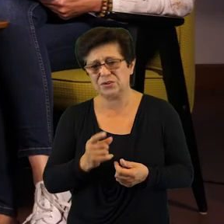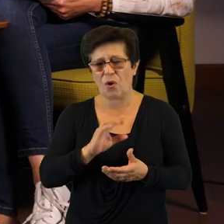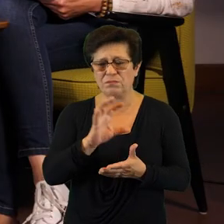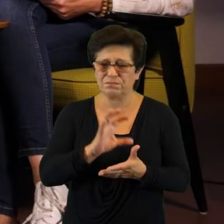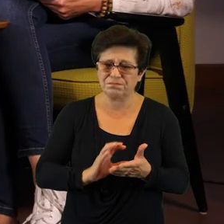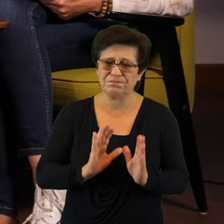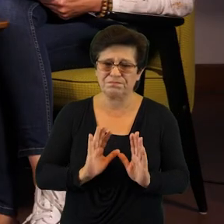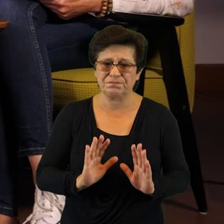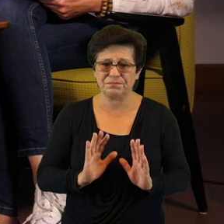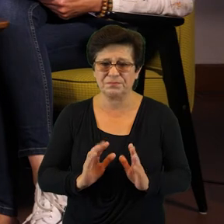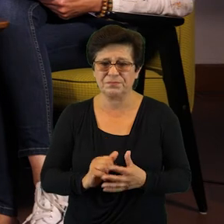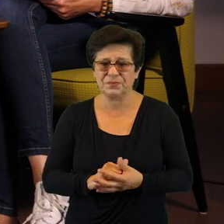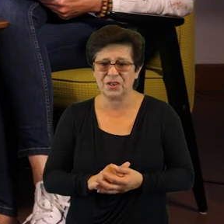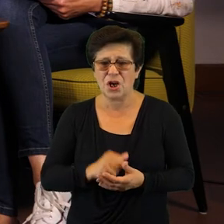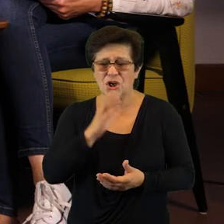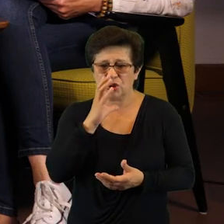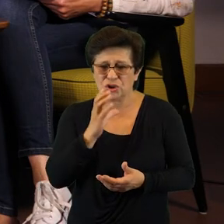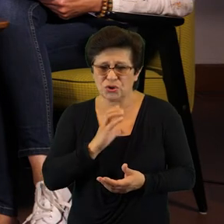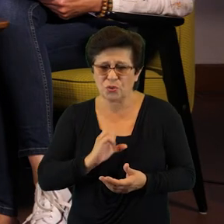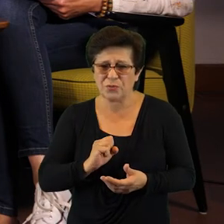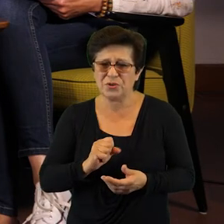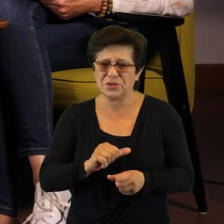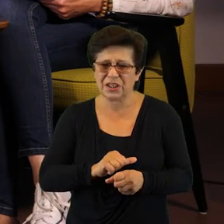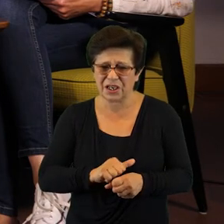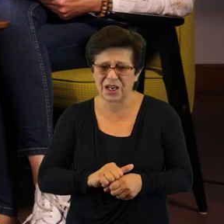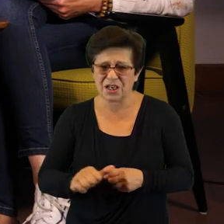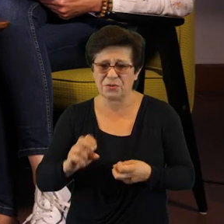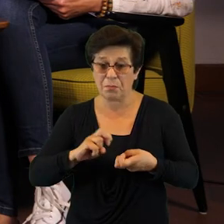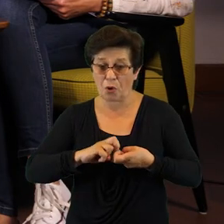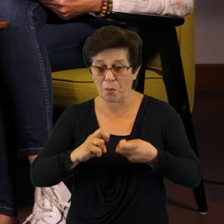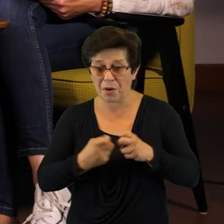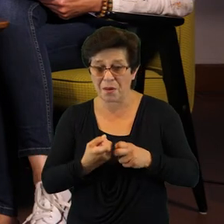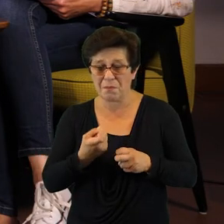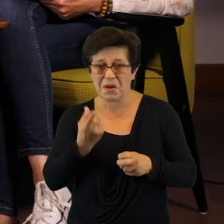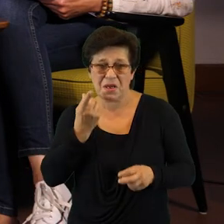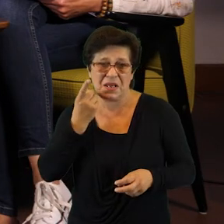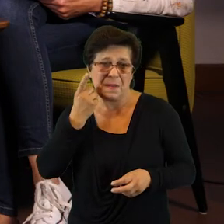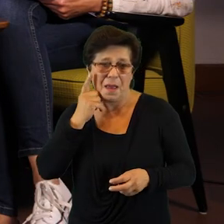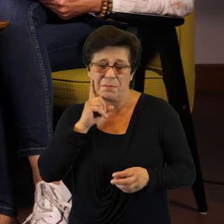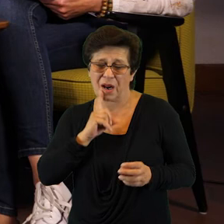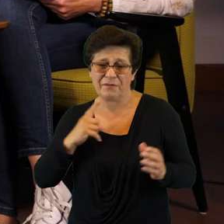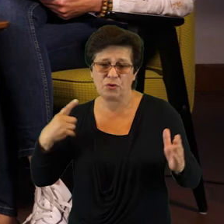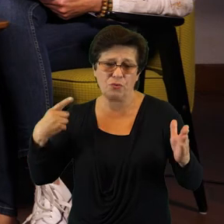Więc z Antonim Słonimskim jest pewien problem, żeby tak naprawdę dotrzeć do, myślę...